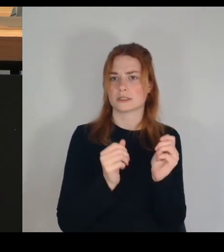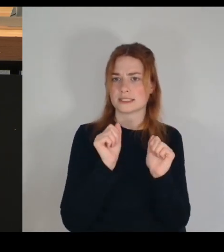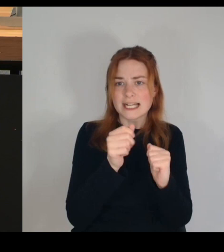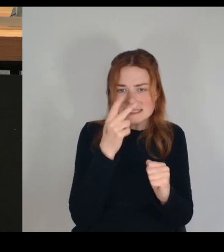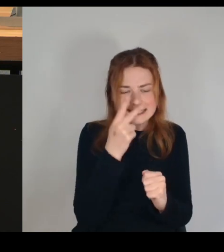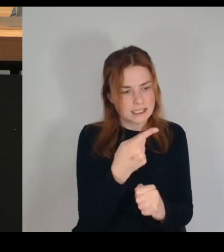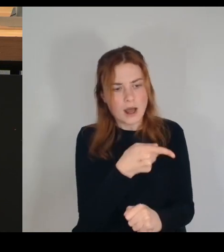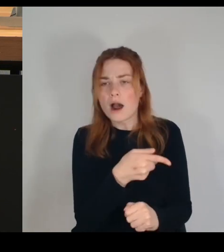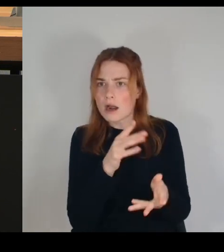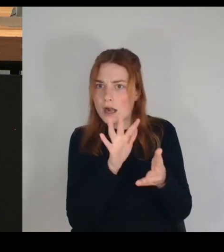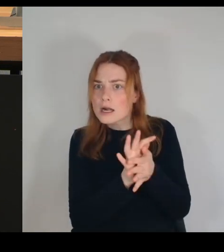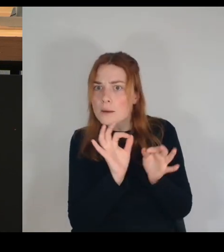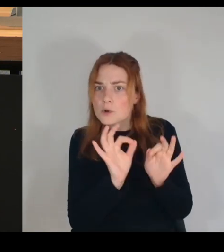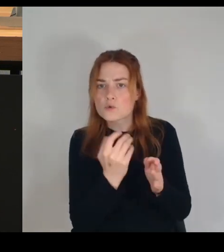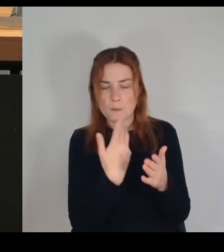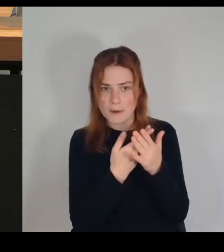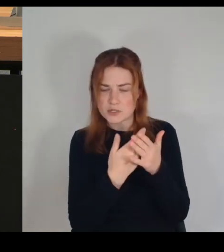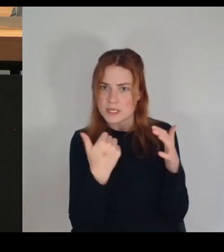möchte ich hier sagen und das steht auch für die SPD.